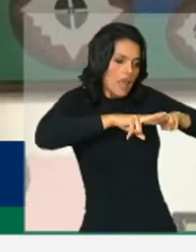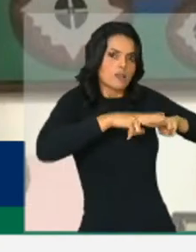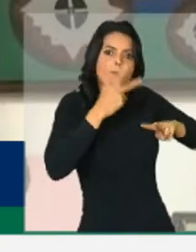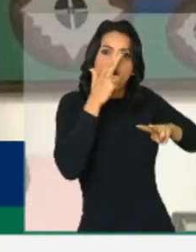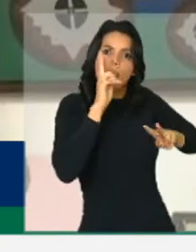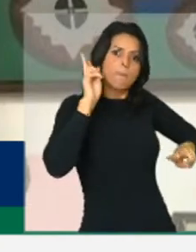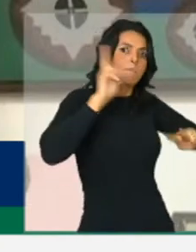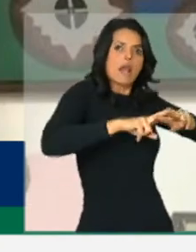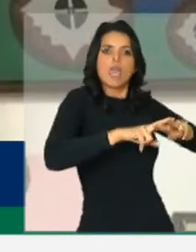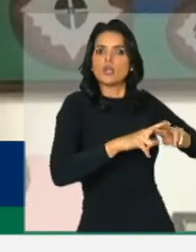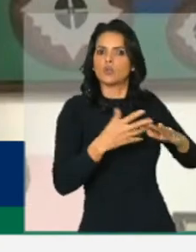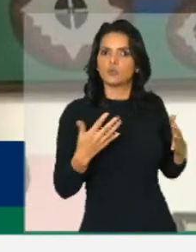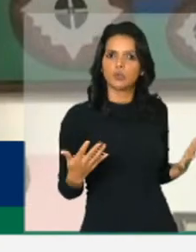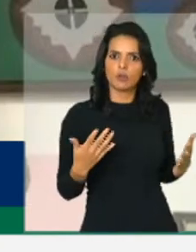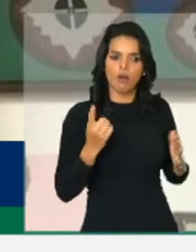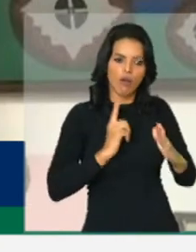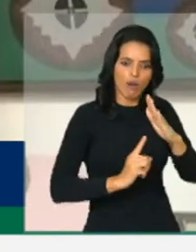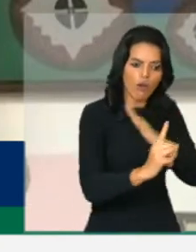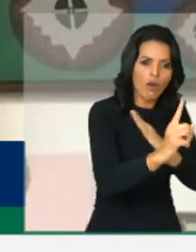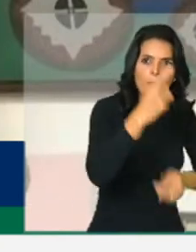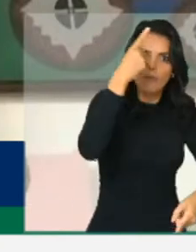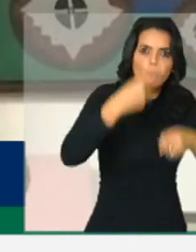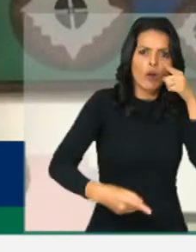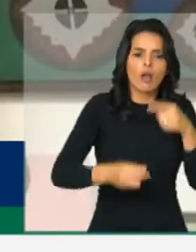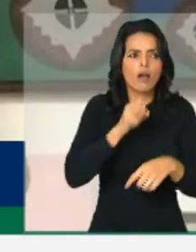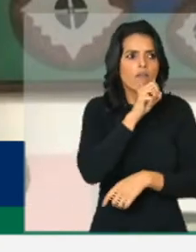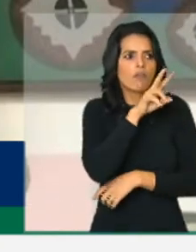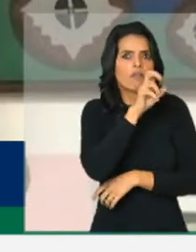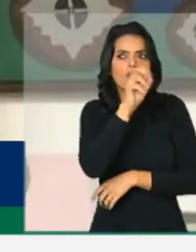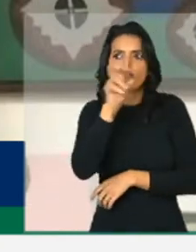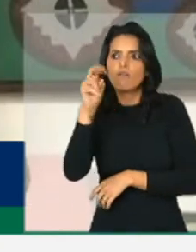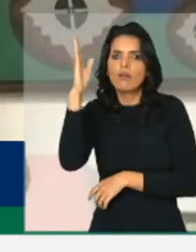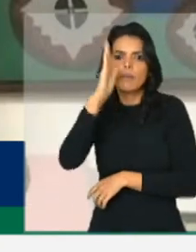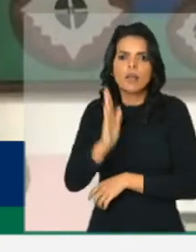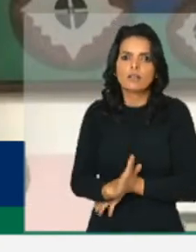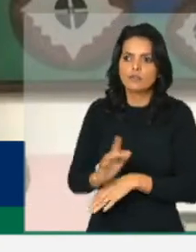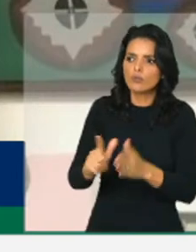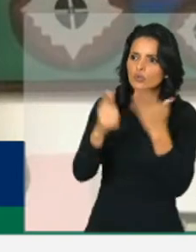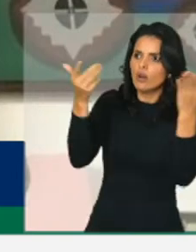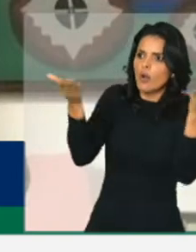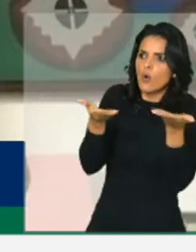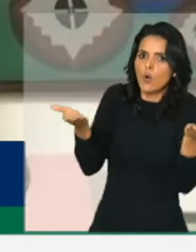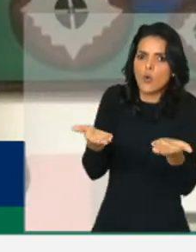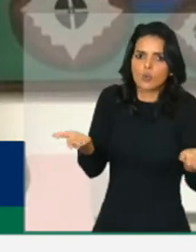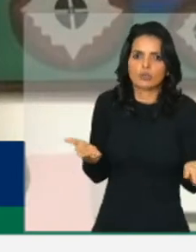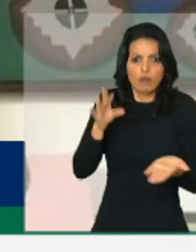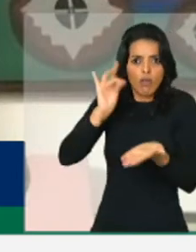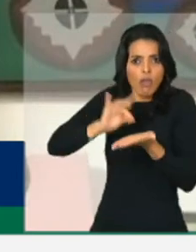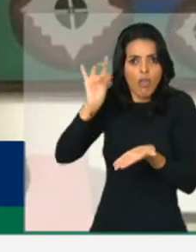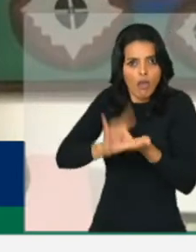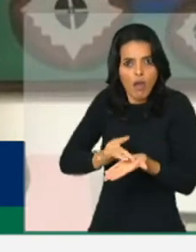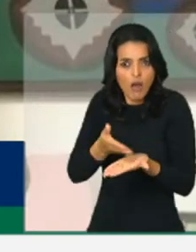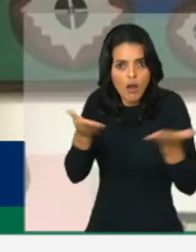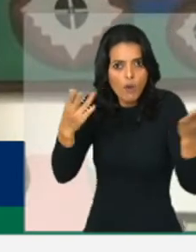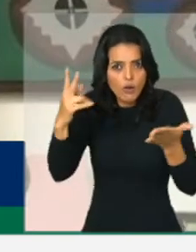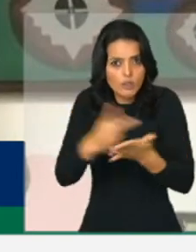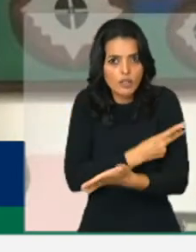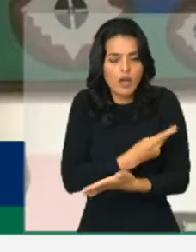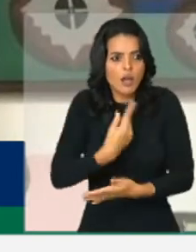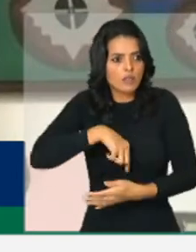É IMPORTANTE... QUE NESTE MOMENTO TODOS NÓS POSSAMOS APOIAR A NOSSA BANCADA FEMININA QUE TEM O SENTIMENTO GRANDE EM FAZER COM QUE...